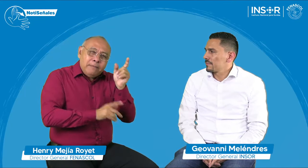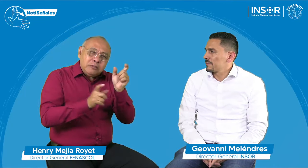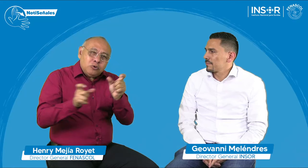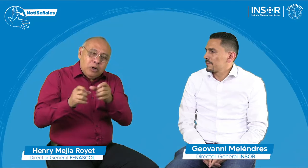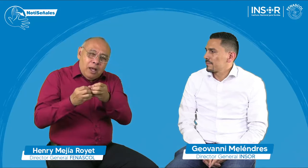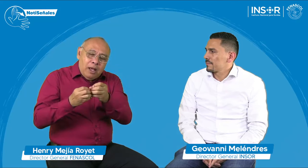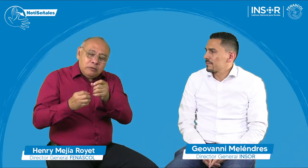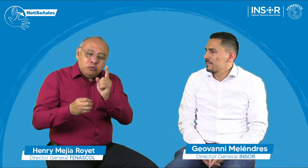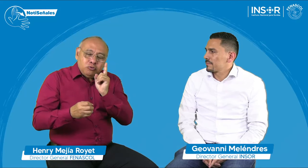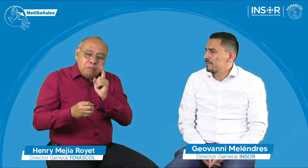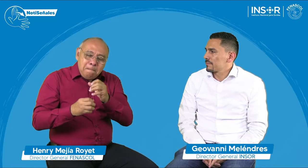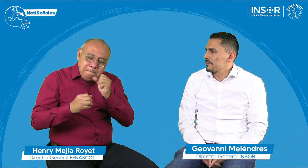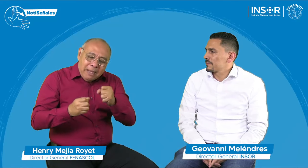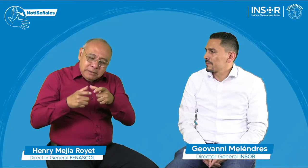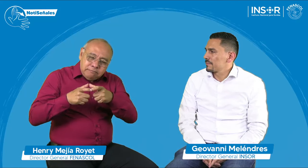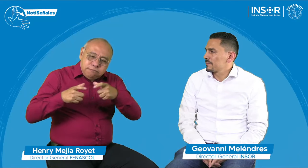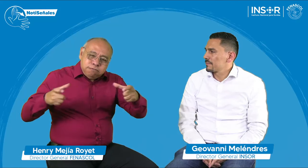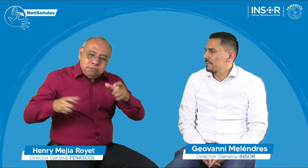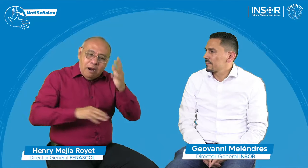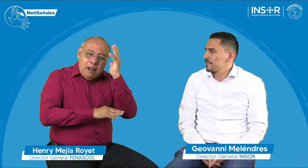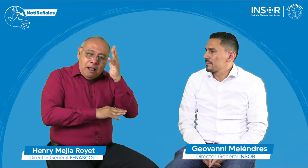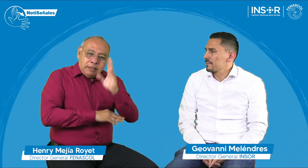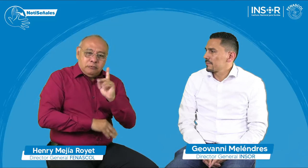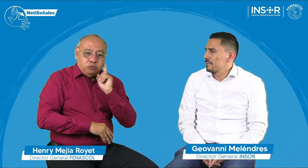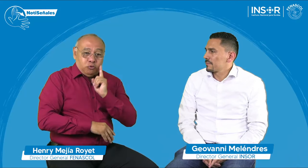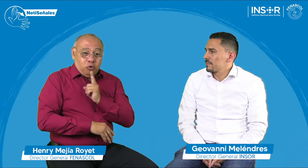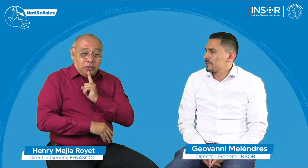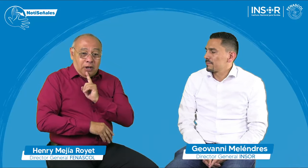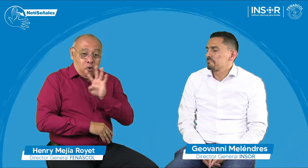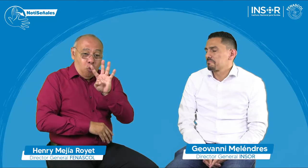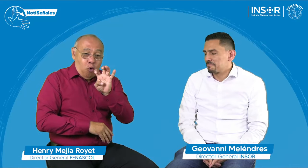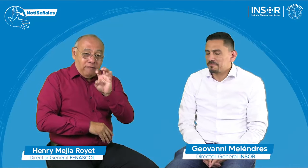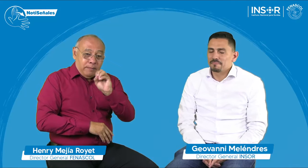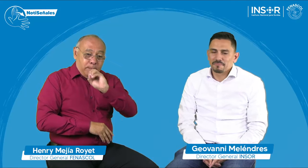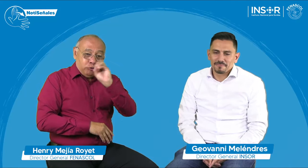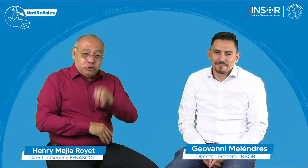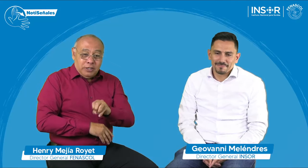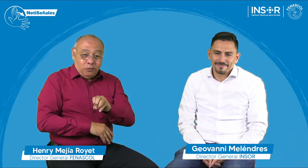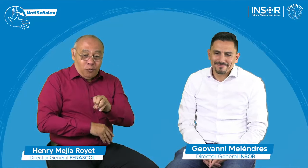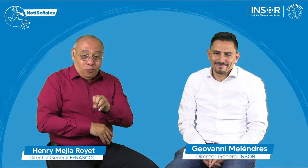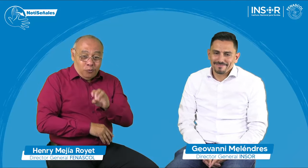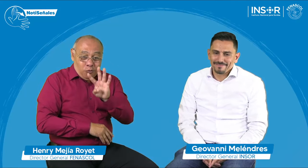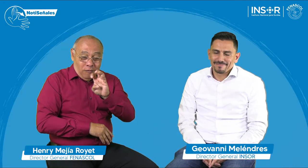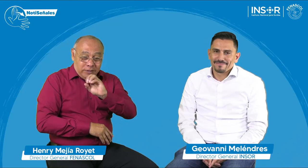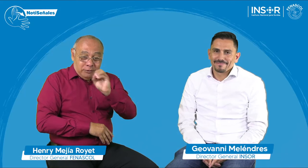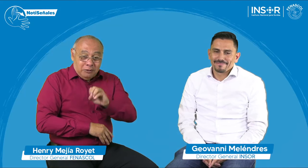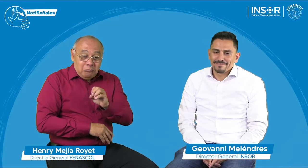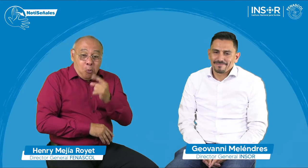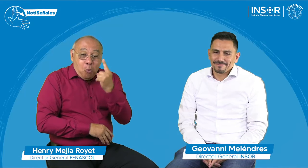octavo congreso pues logramos muchísimas cosas fue un